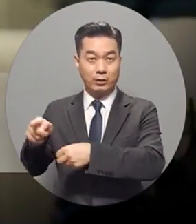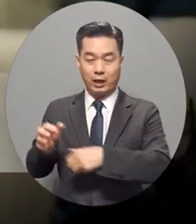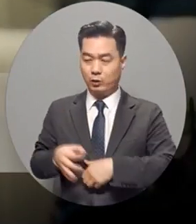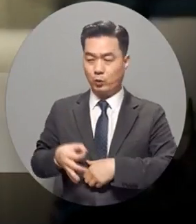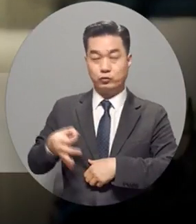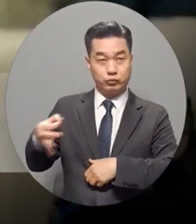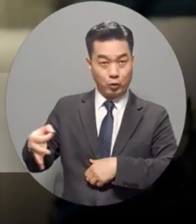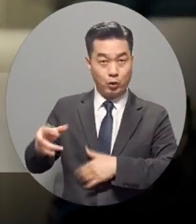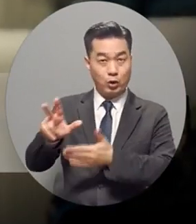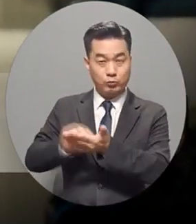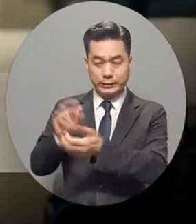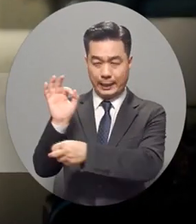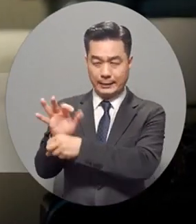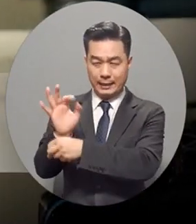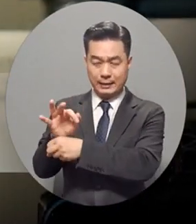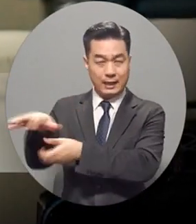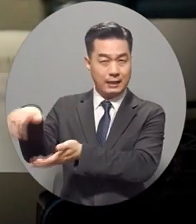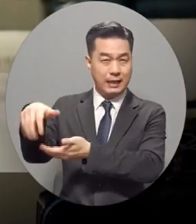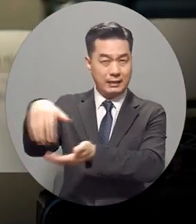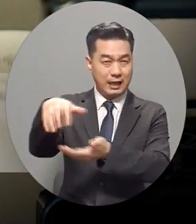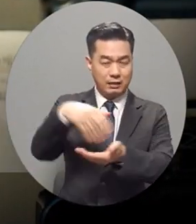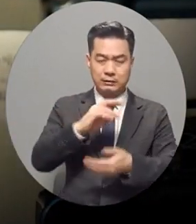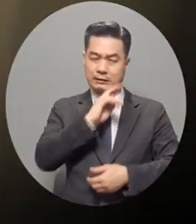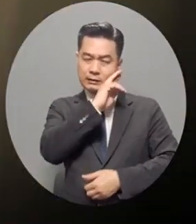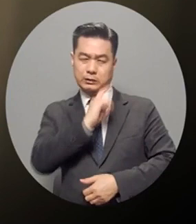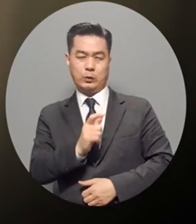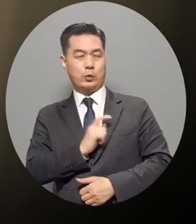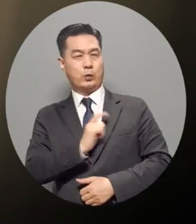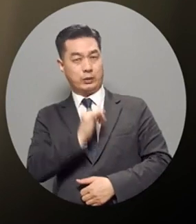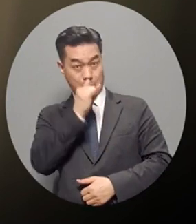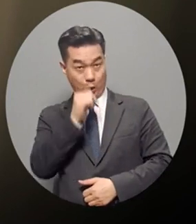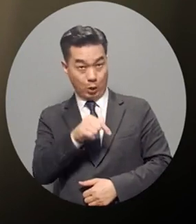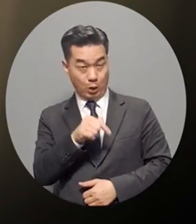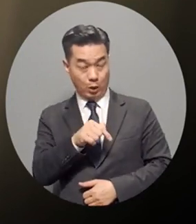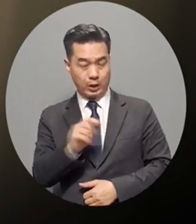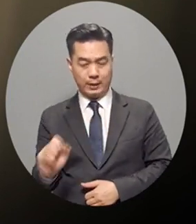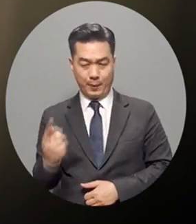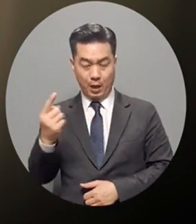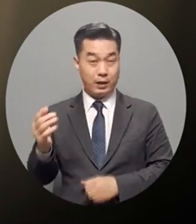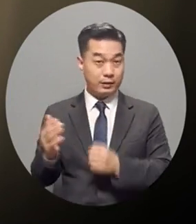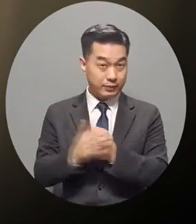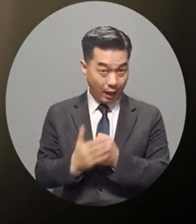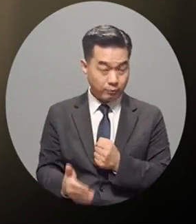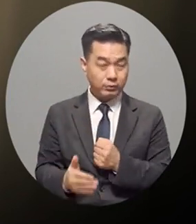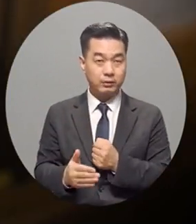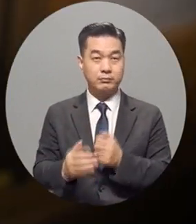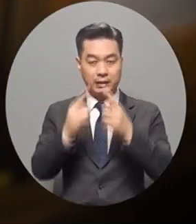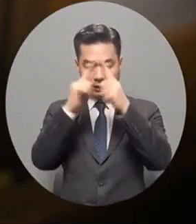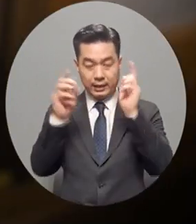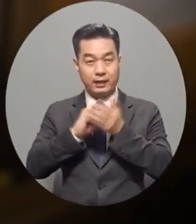이 강사는 현직 교사들에게 돈을 주고 문제를 사들였다는 의혹을 받고 있습니다.